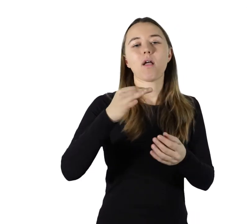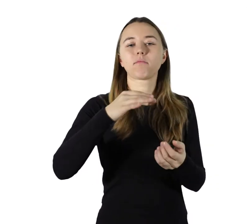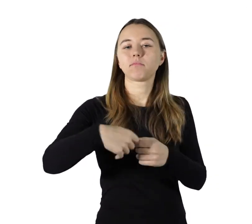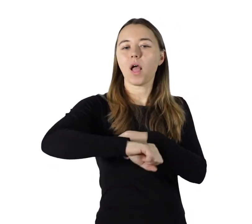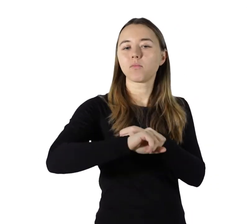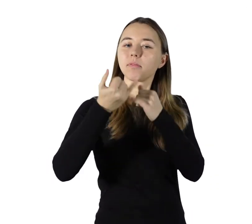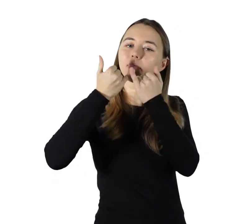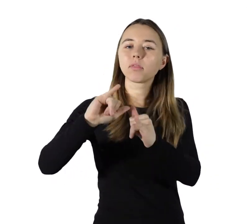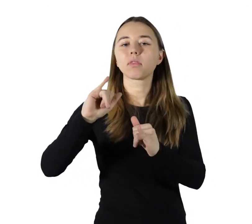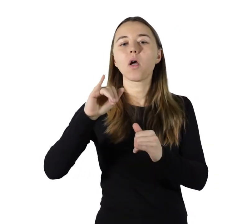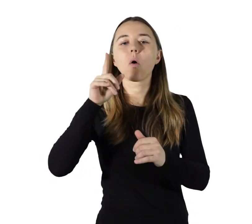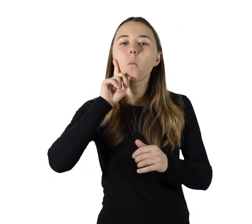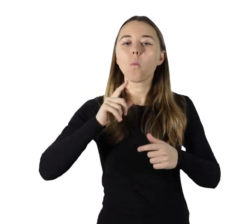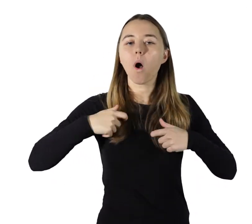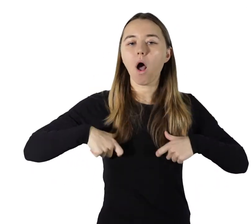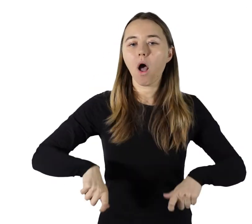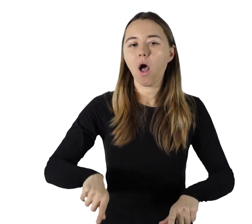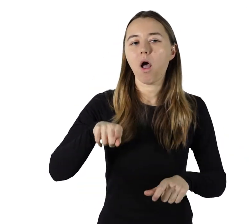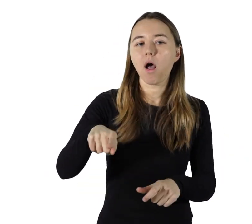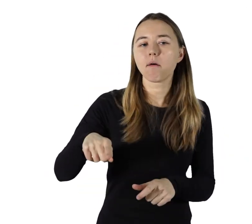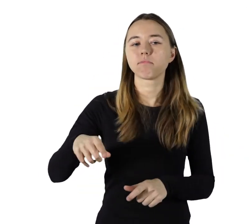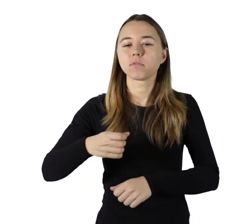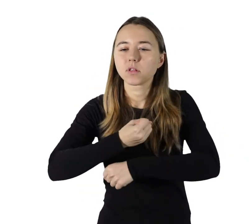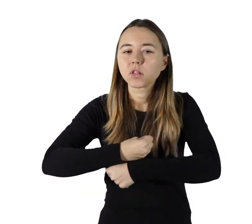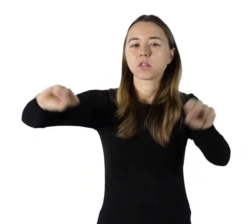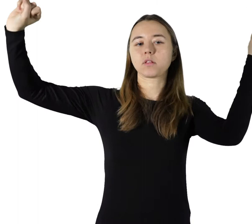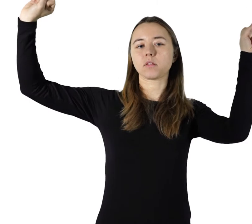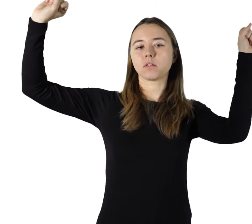postać oracza zastąpił chłop zrywający pęta niewoli.